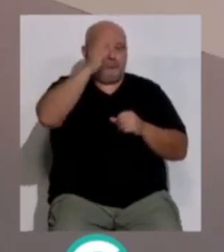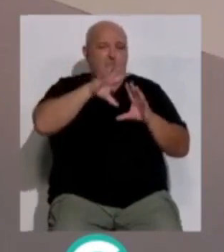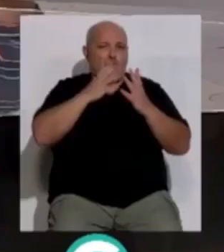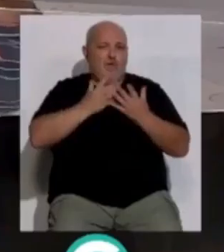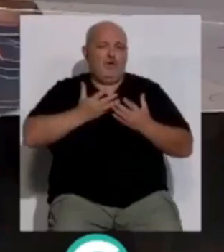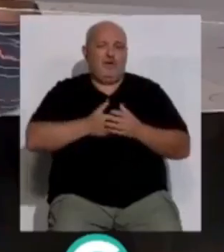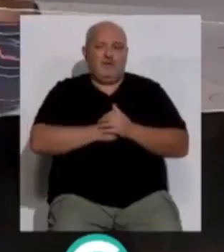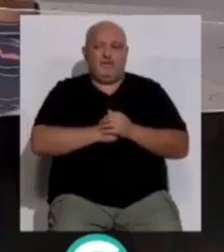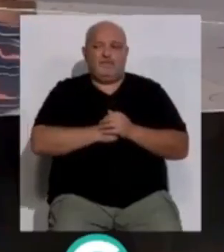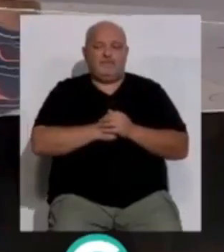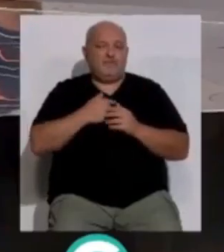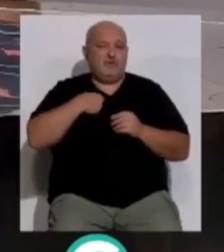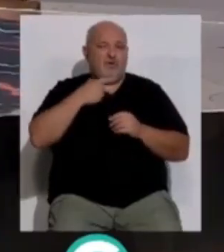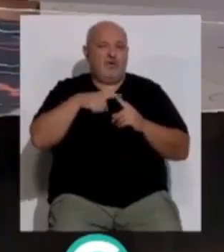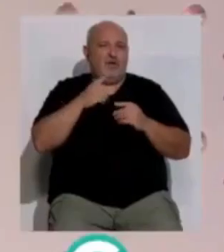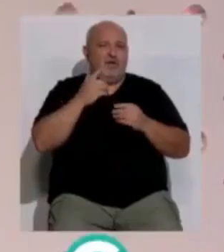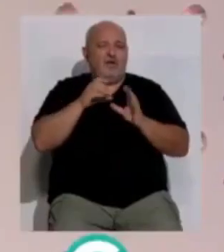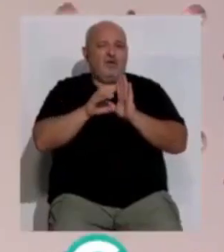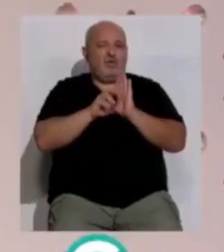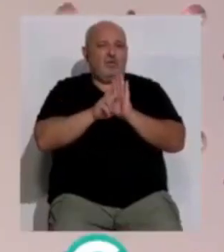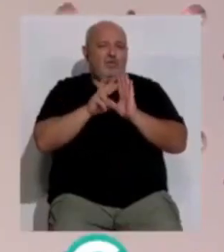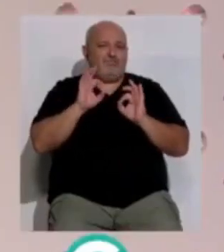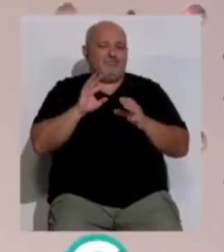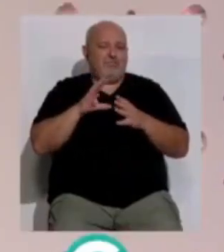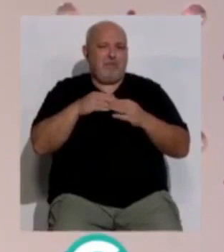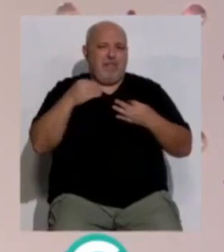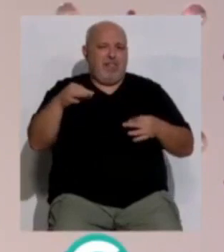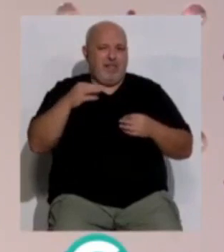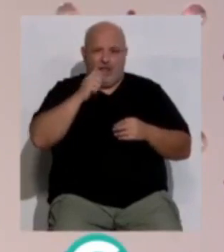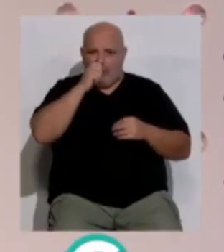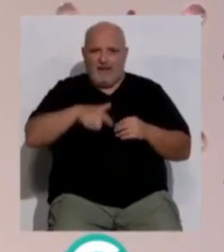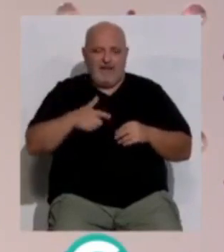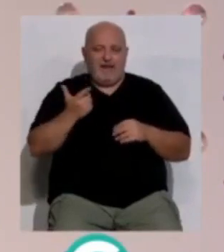sí Bueno pero tú sabes que los currículum al final son papel Mojado Si no ganas el domingo